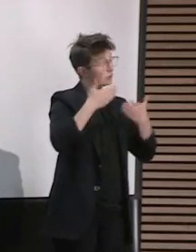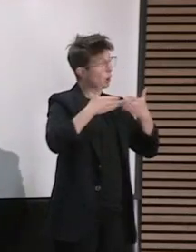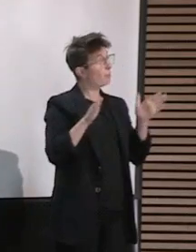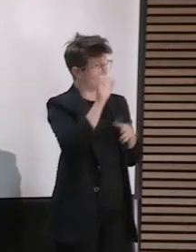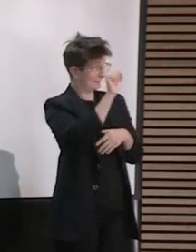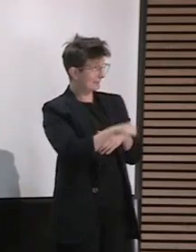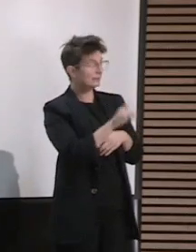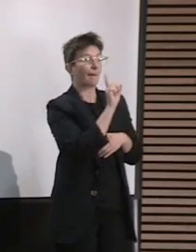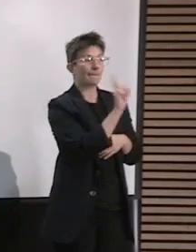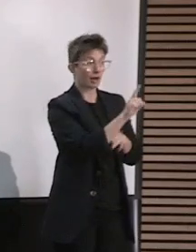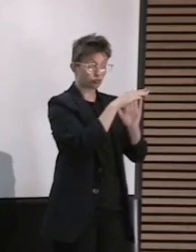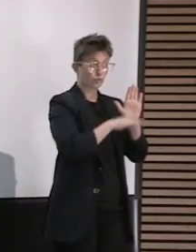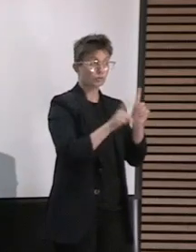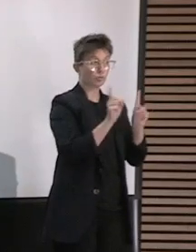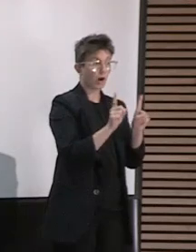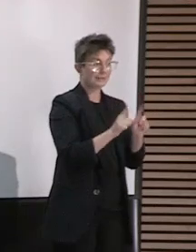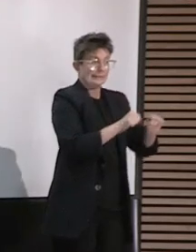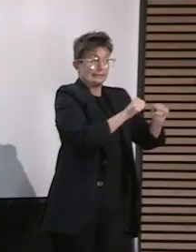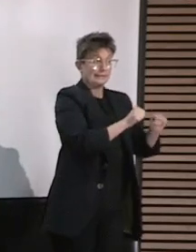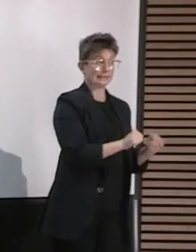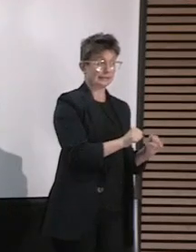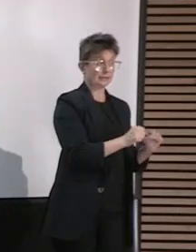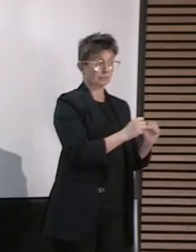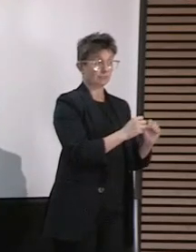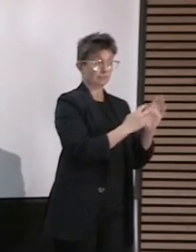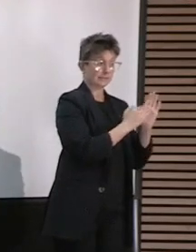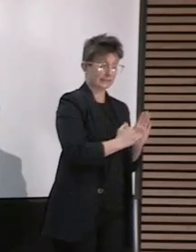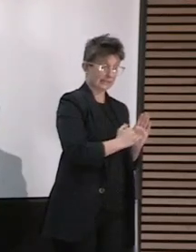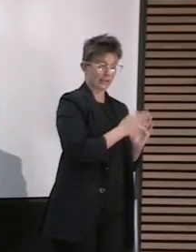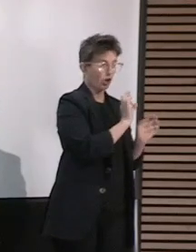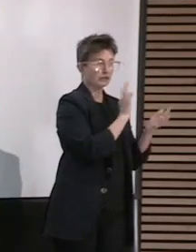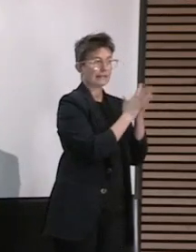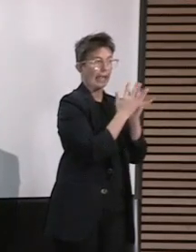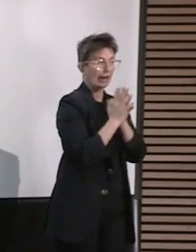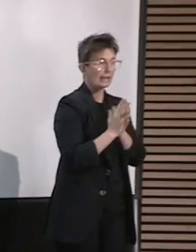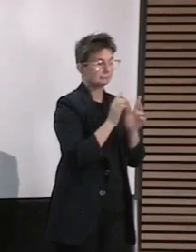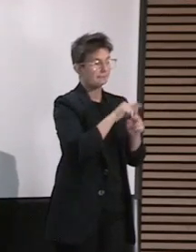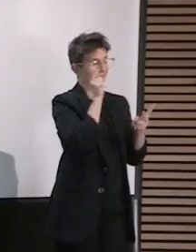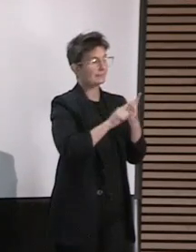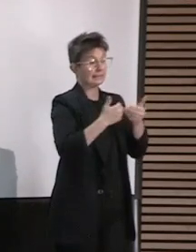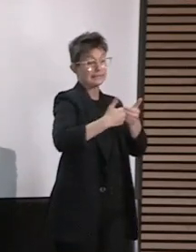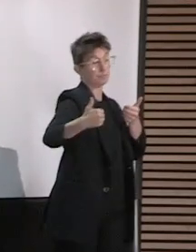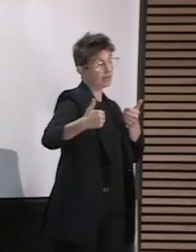he mate tinana. He tuwhera nga pakihi manaaki i roto i nga